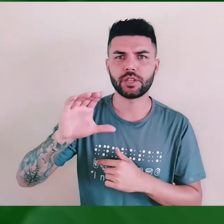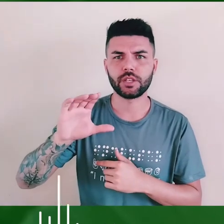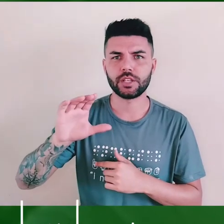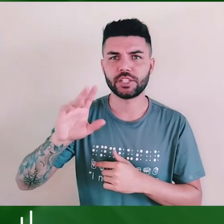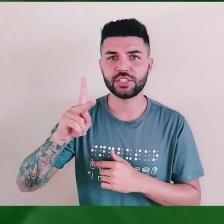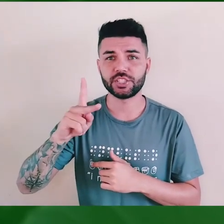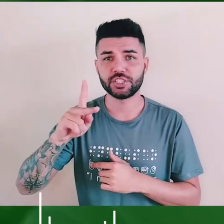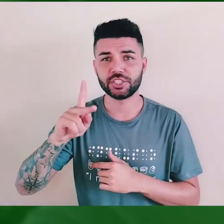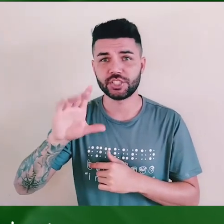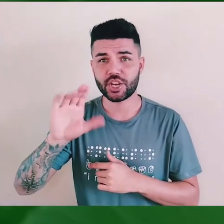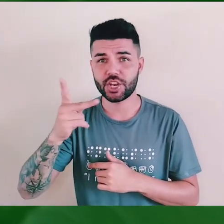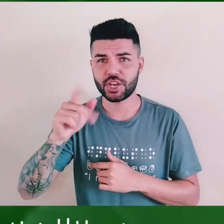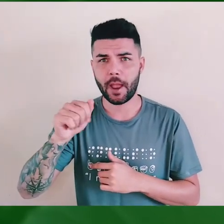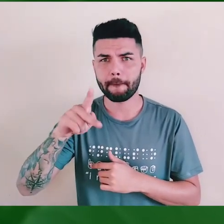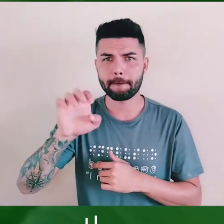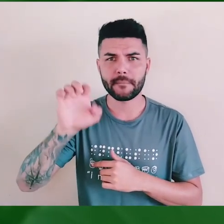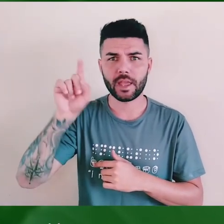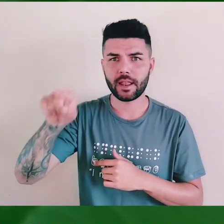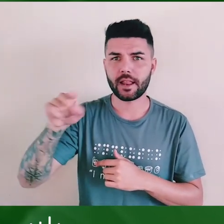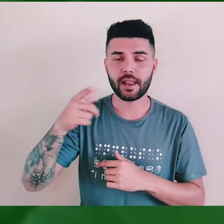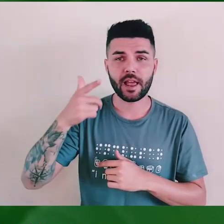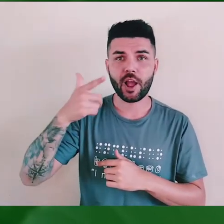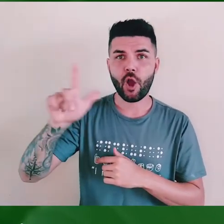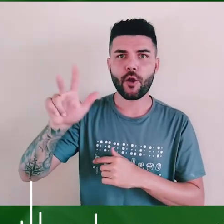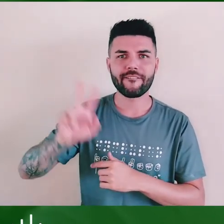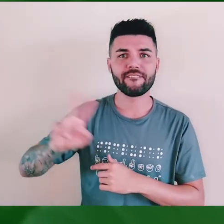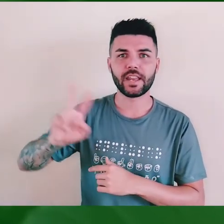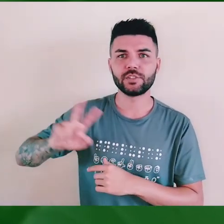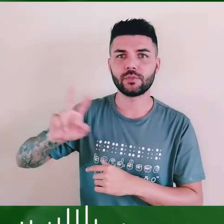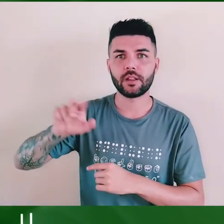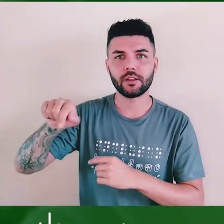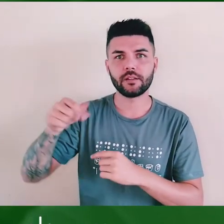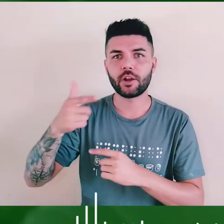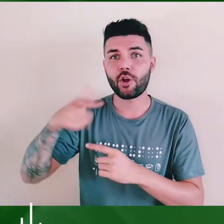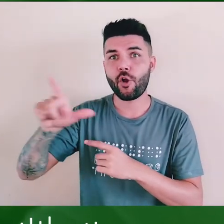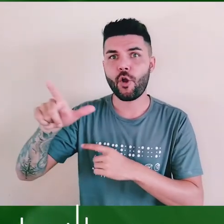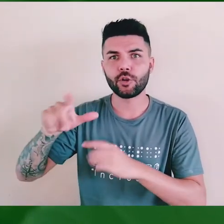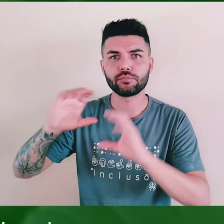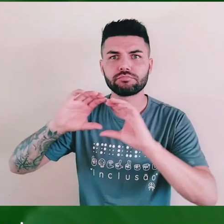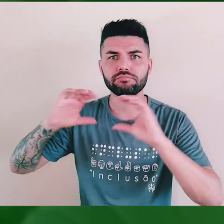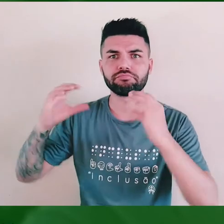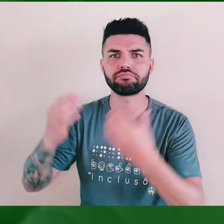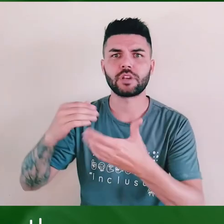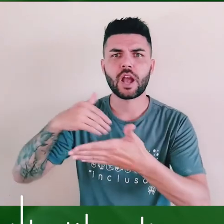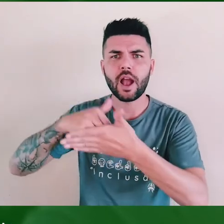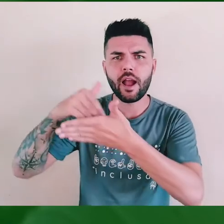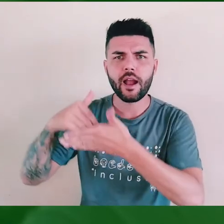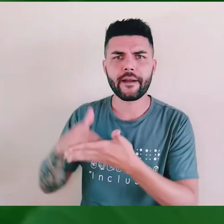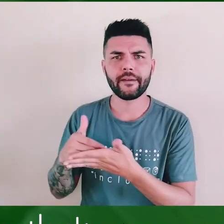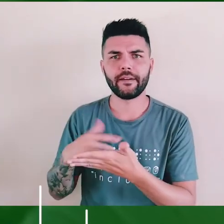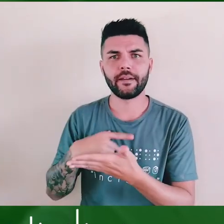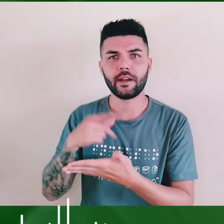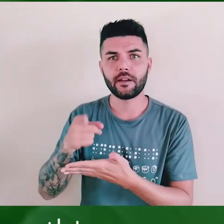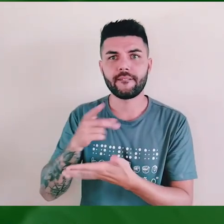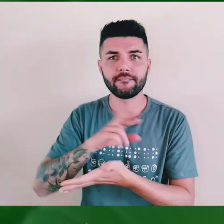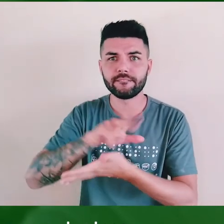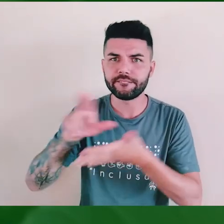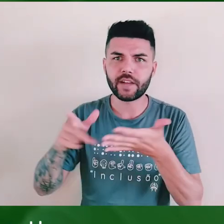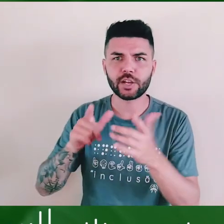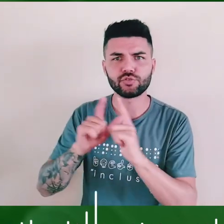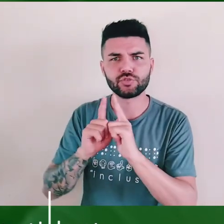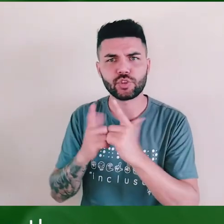diferente que ninguém nunca foi. Eu era o único jornalista brasileiro lá e vou ser